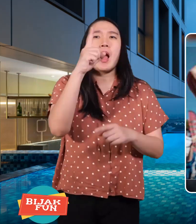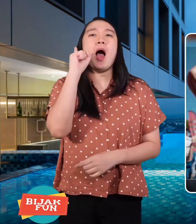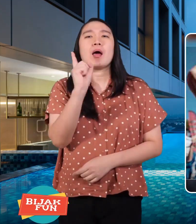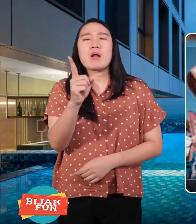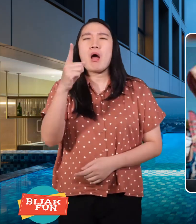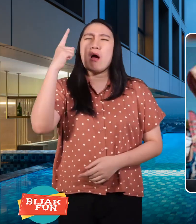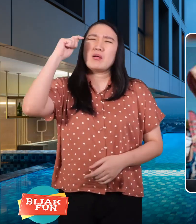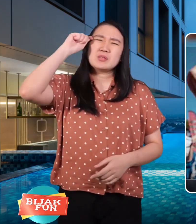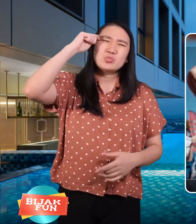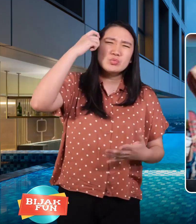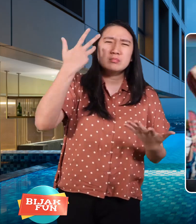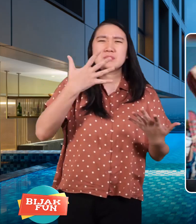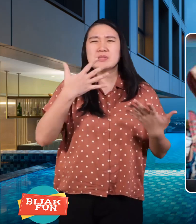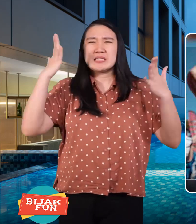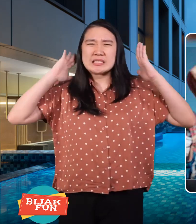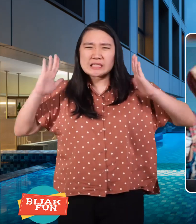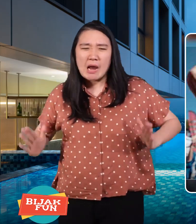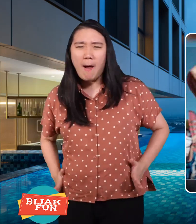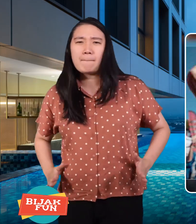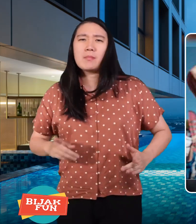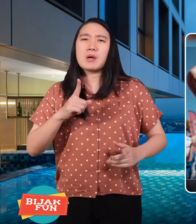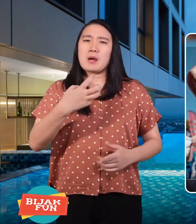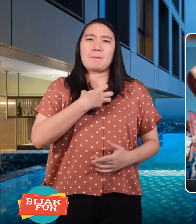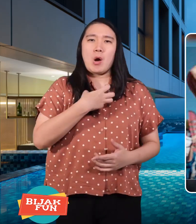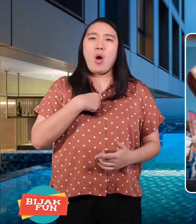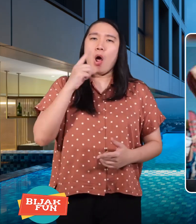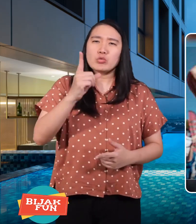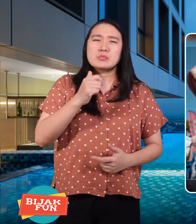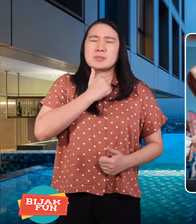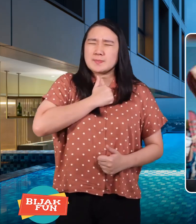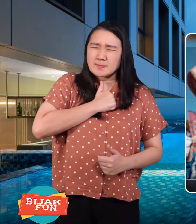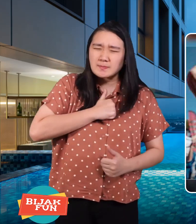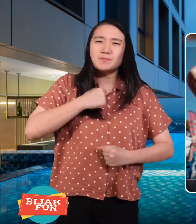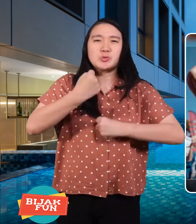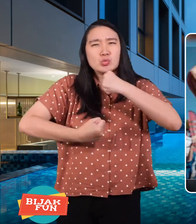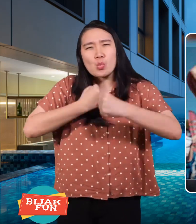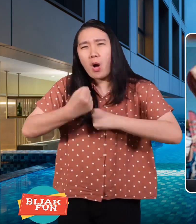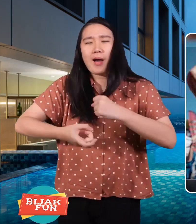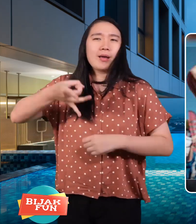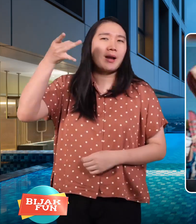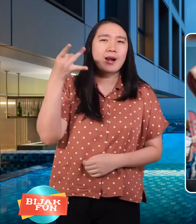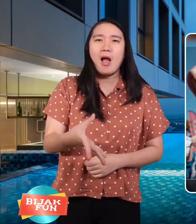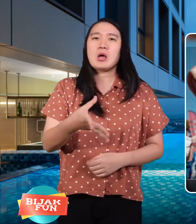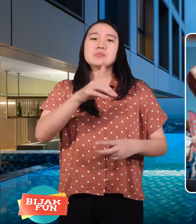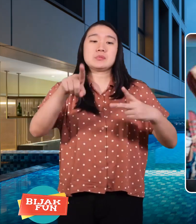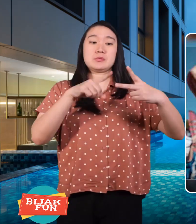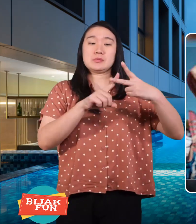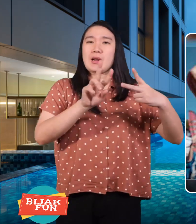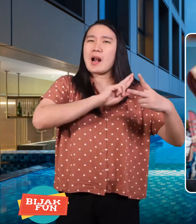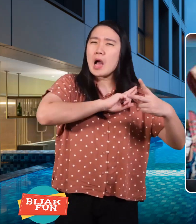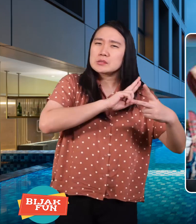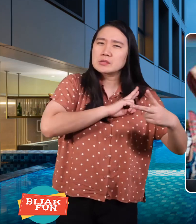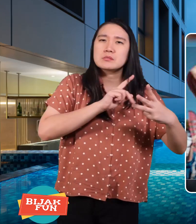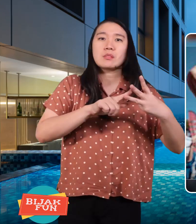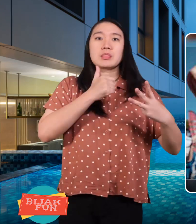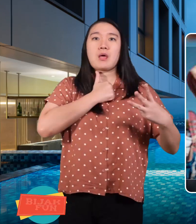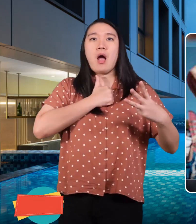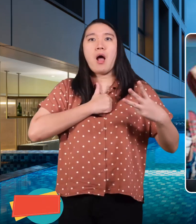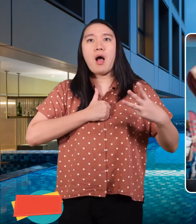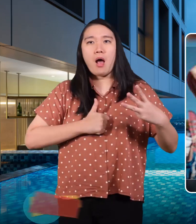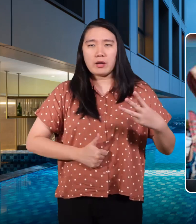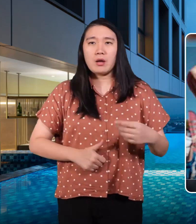ada yang kesulitan maka sikap kemauan tetap berjuang keras, rajin dan tahan.